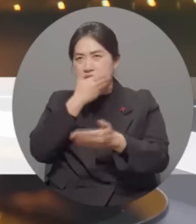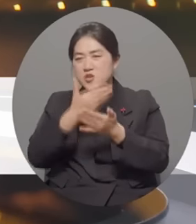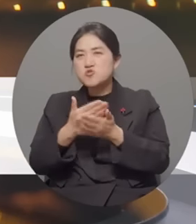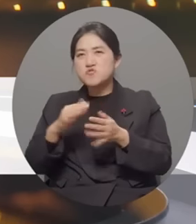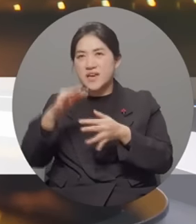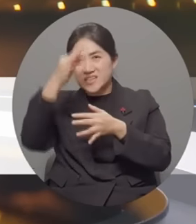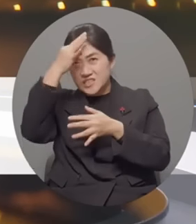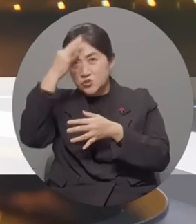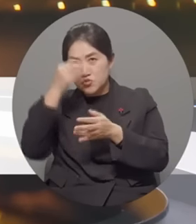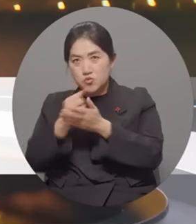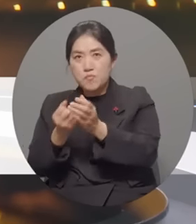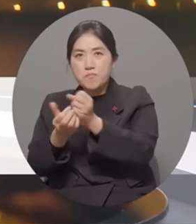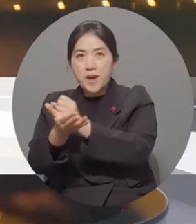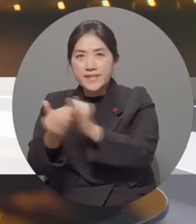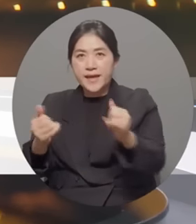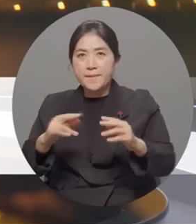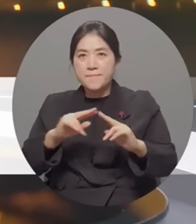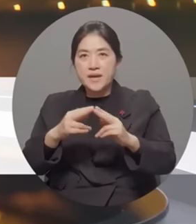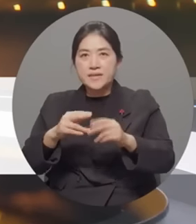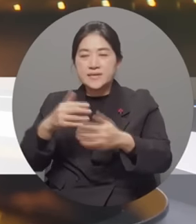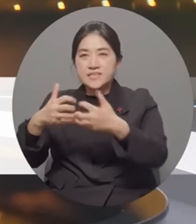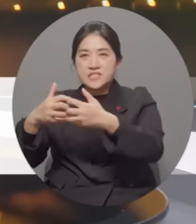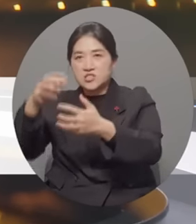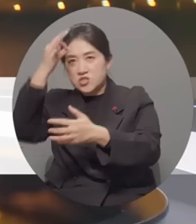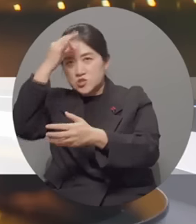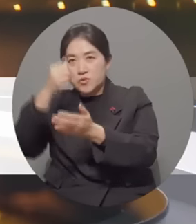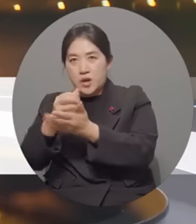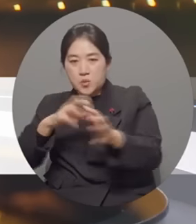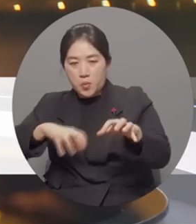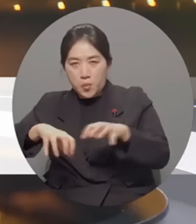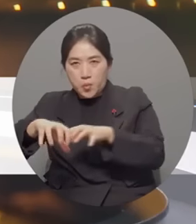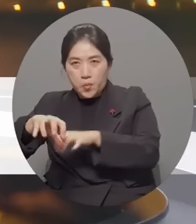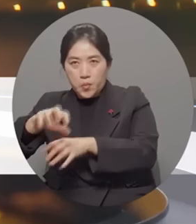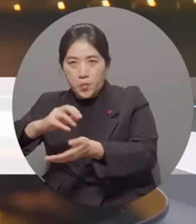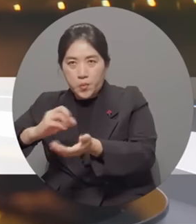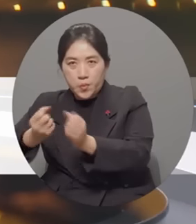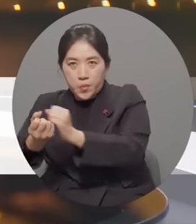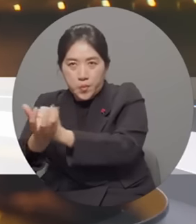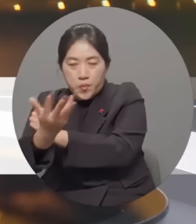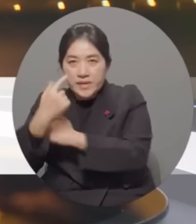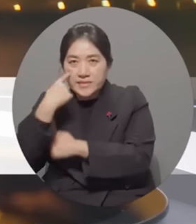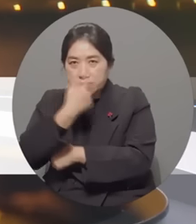검찰은 반도체 핵심 공정을 유출한 이들이 반도체 장비 기술까지 빼돌리려 한 증거를